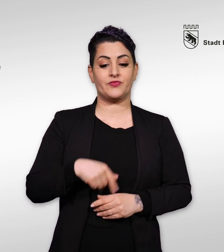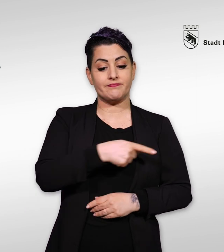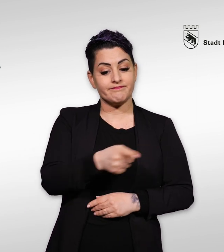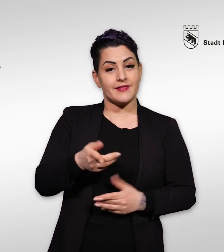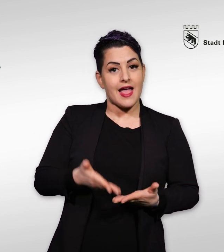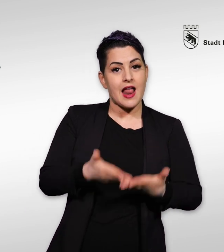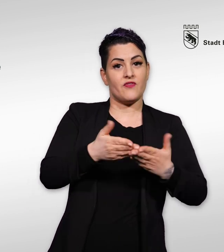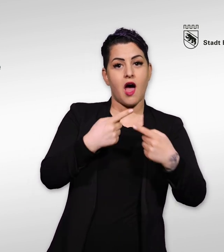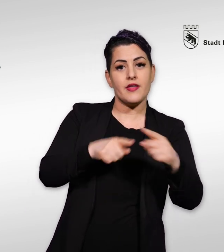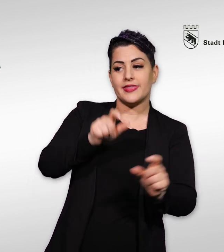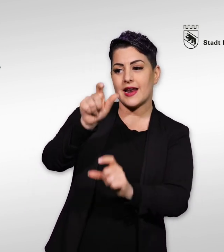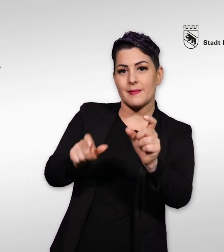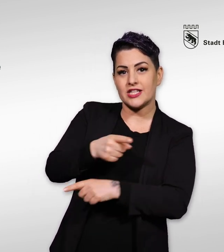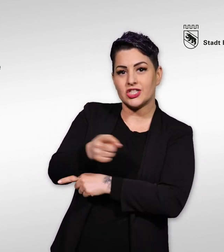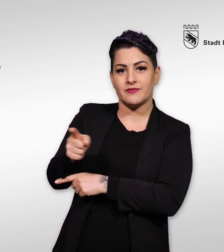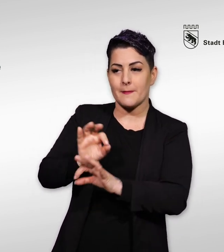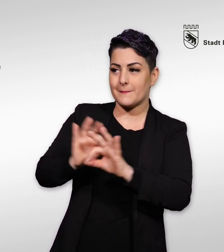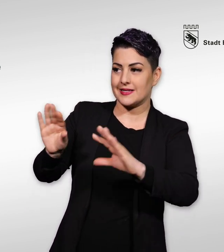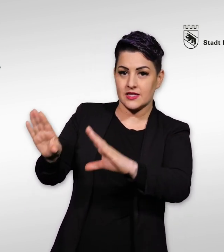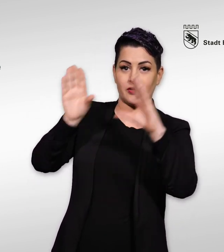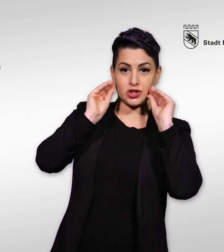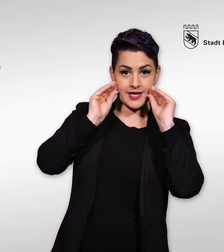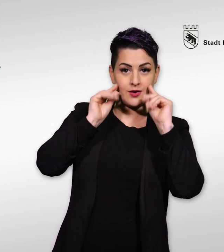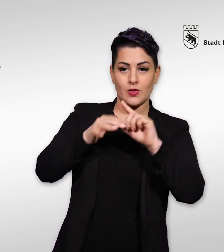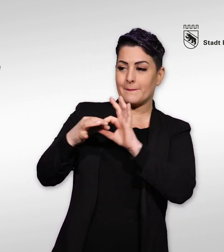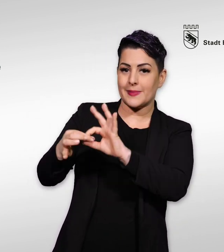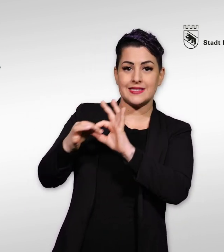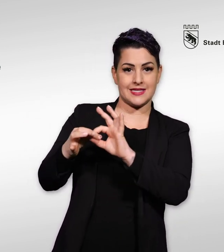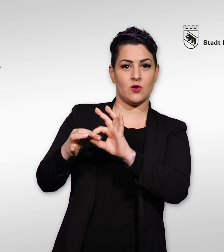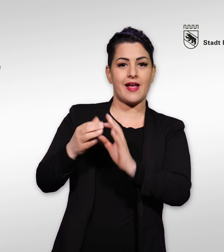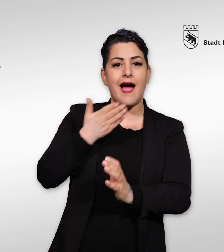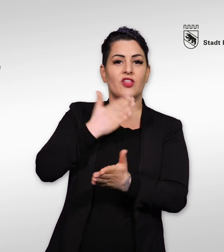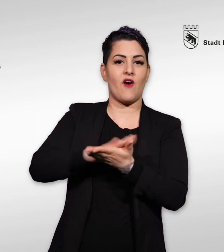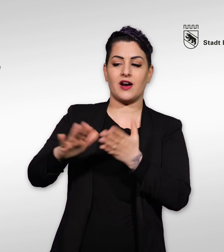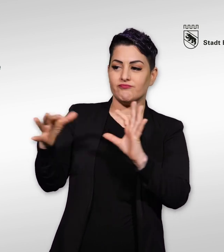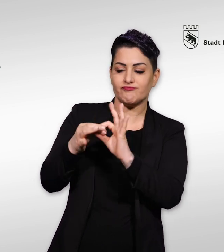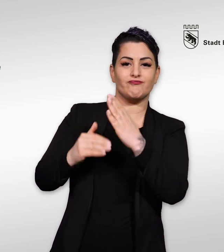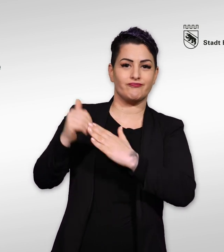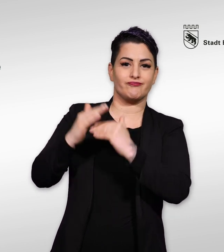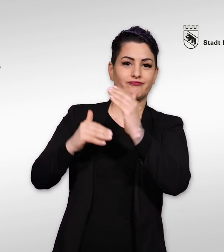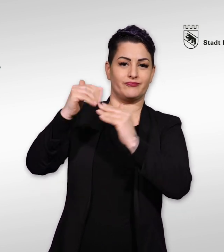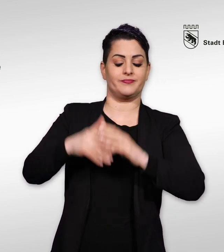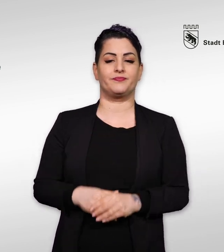Und sie hilft, andere Menschen besser zu verstehen und einfacher Beziehungen aufzubauen.